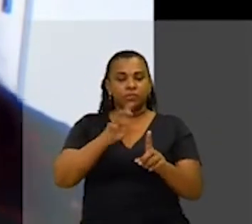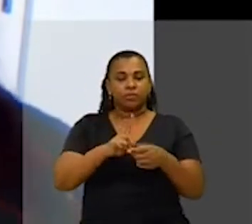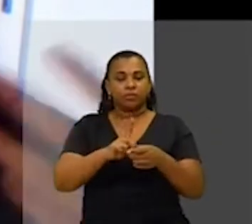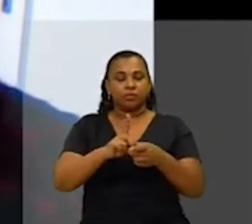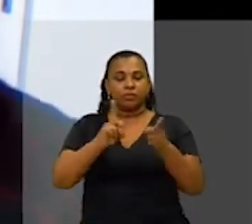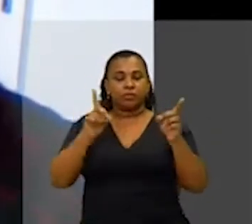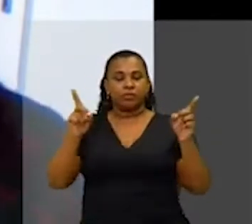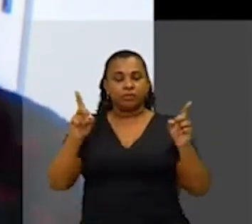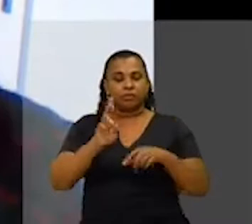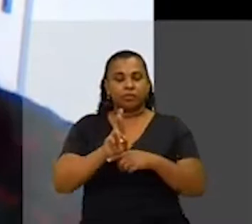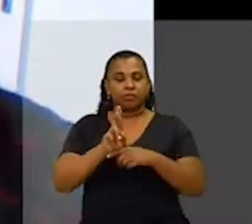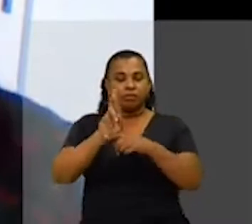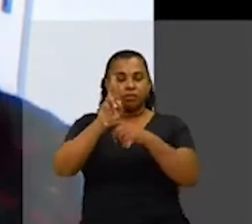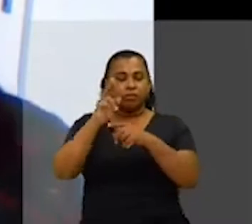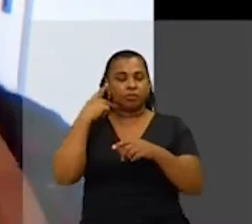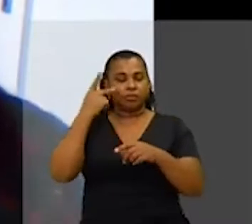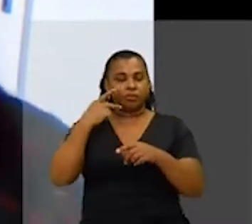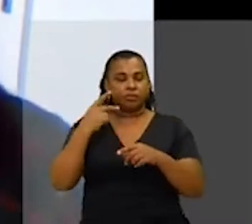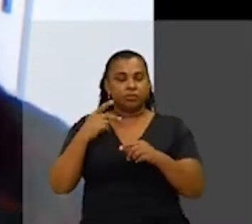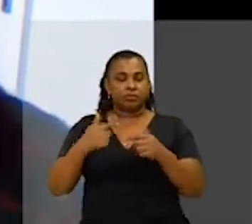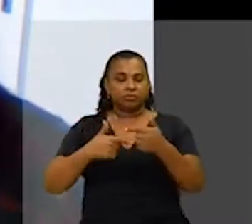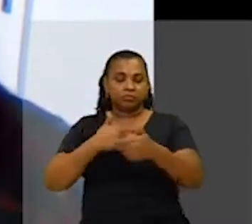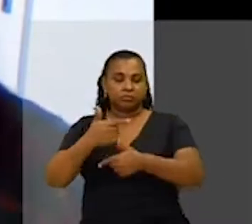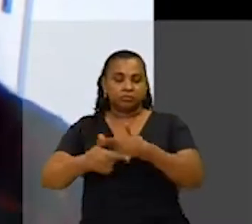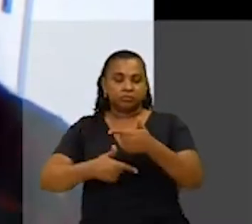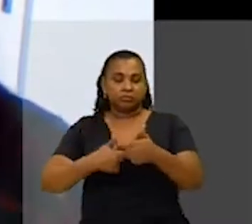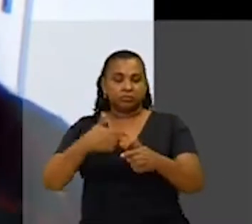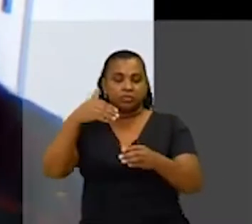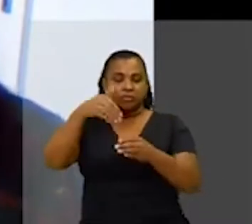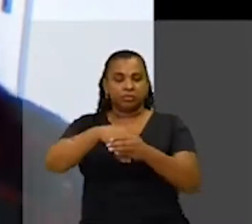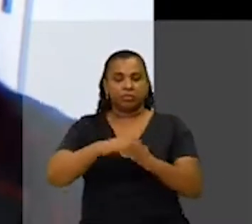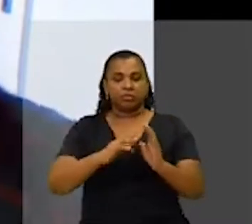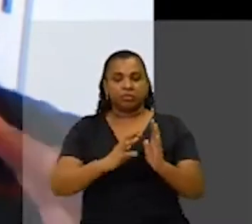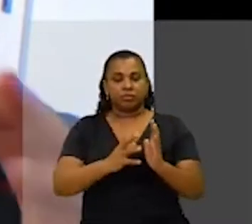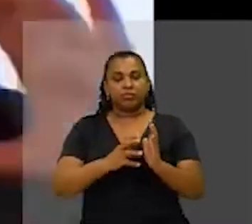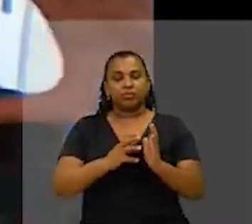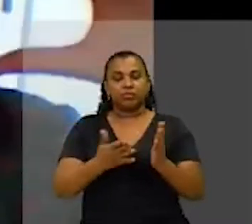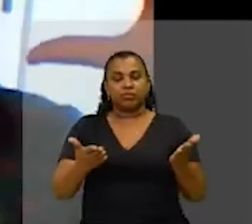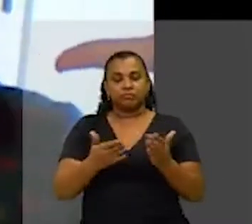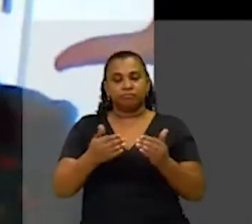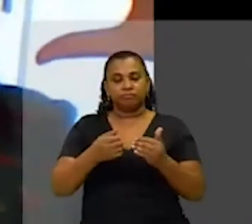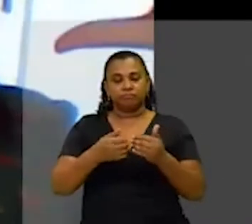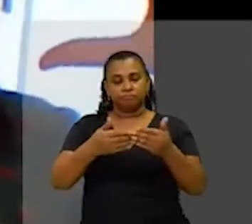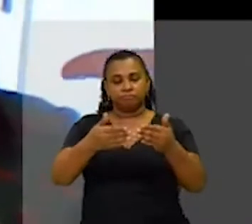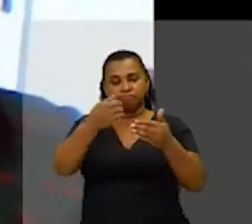e da dinâmica partidária que é o povo que a gente vai entrar agora ou se a gente tem a